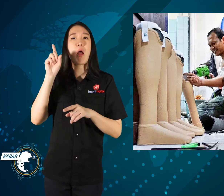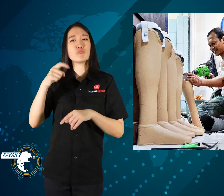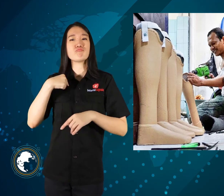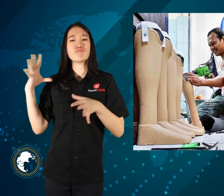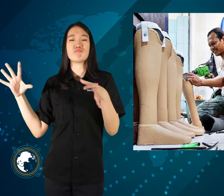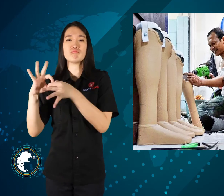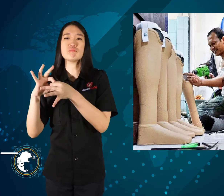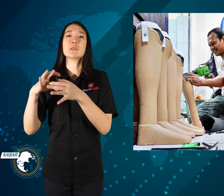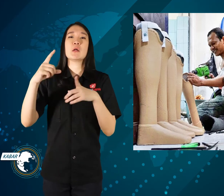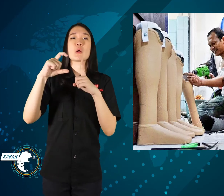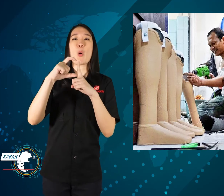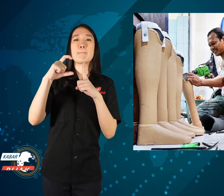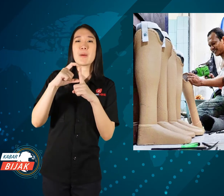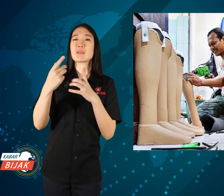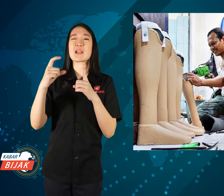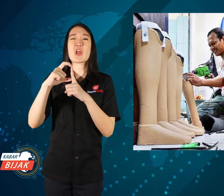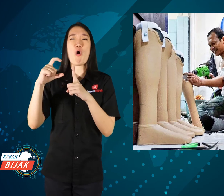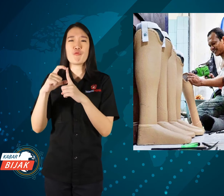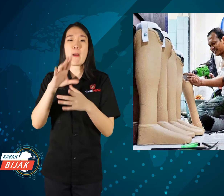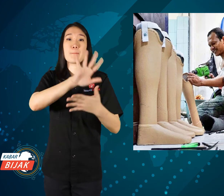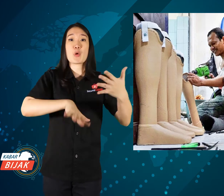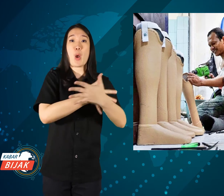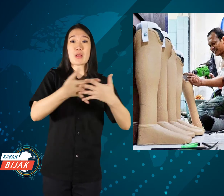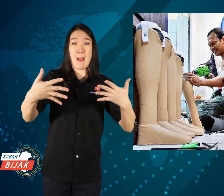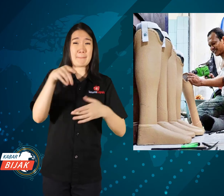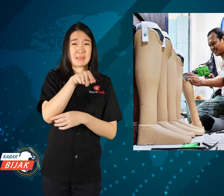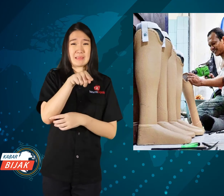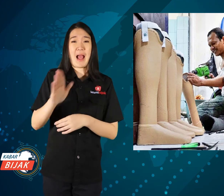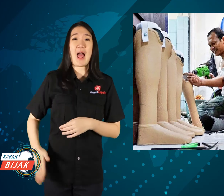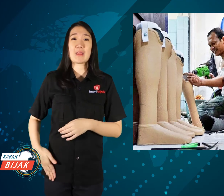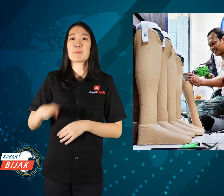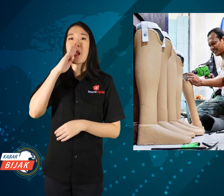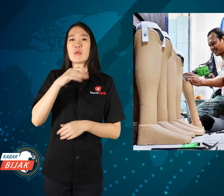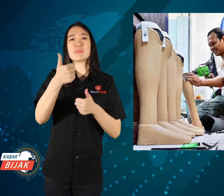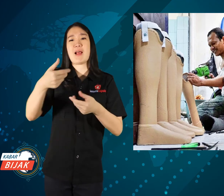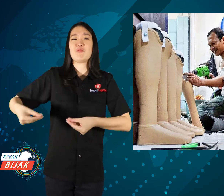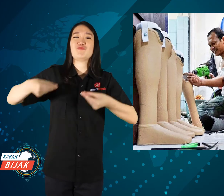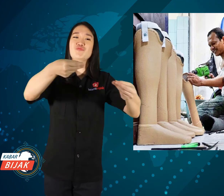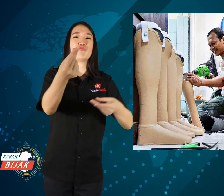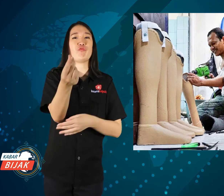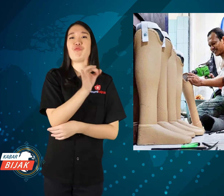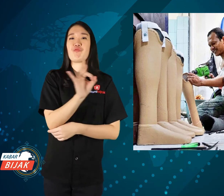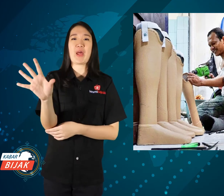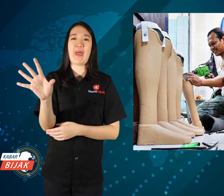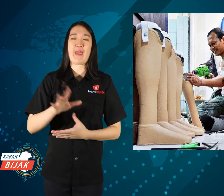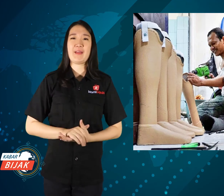tapi dia bersama Dompet Dhuafa dengan program itu kaki palsu diberikan gratis.